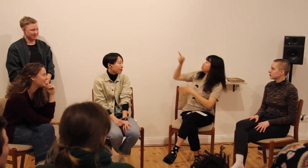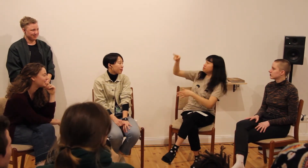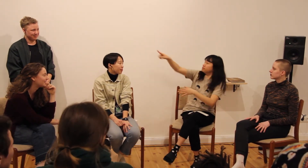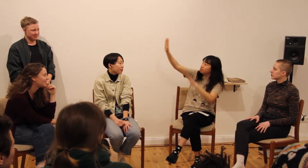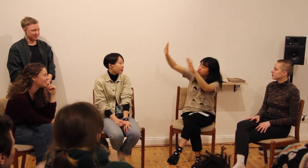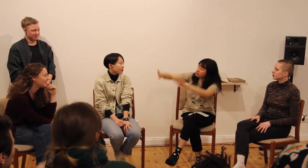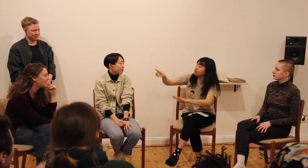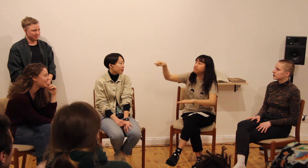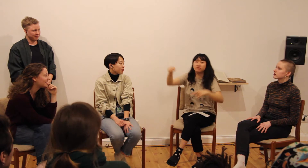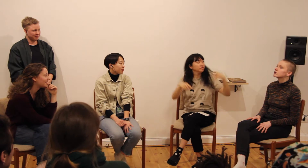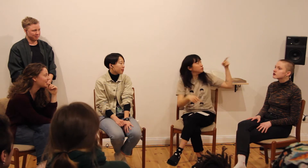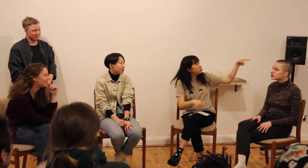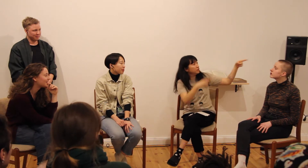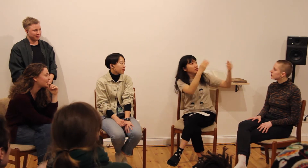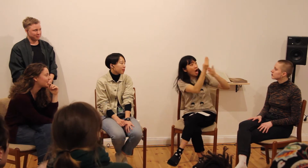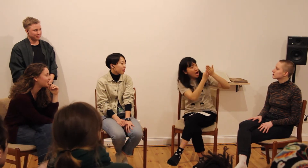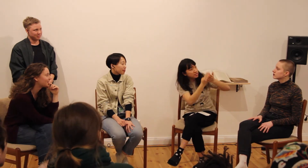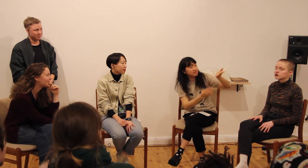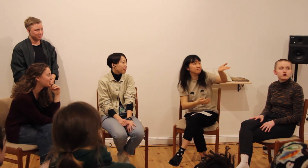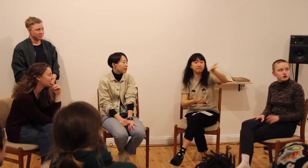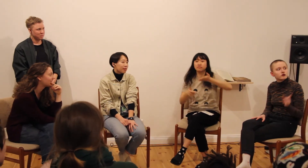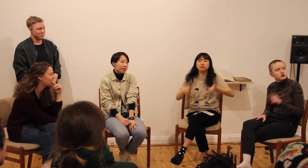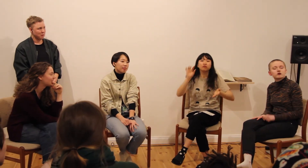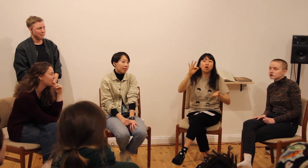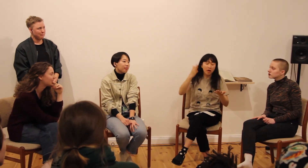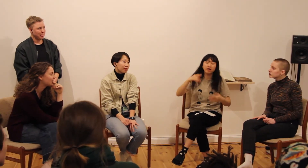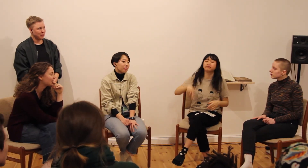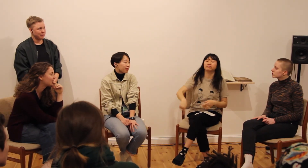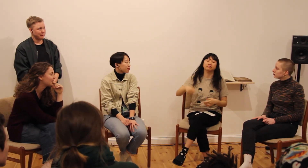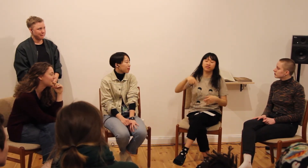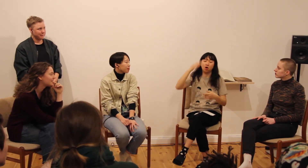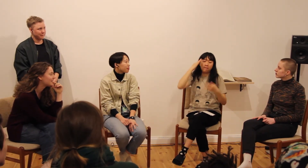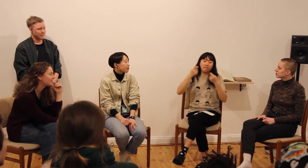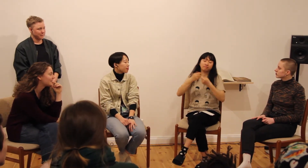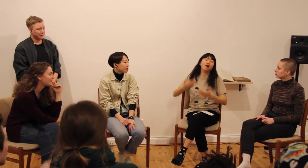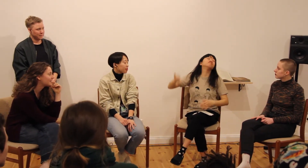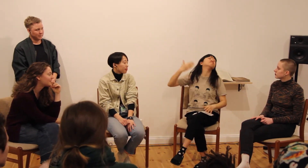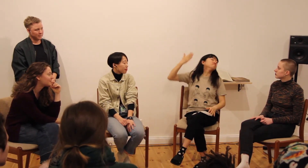Ich wollte auch nochmal was zu dem Räumen und der Ausstellung die man hier sieht Wir sind in den Räumen vom Korea Verband,